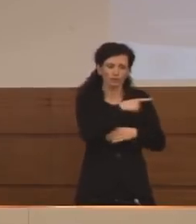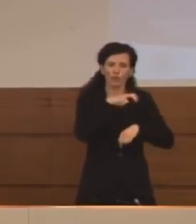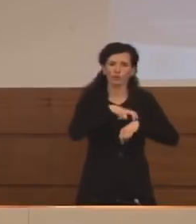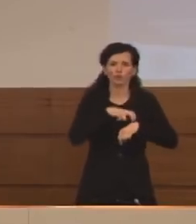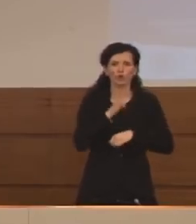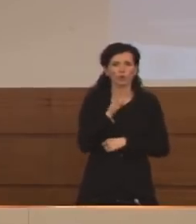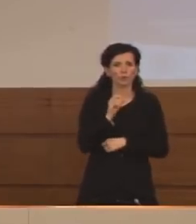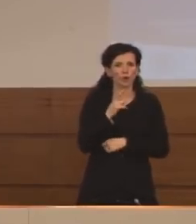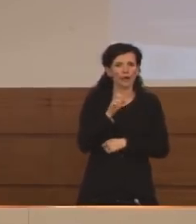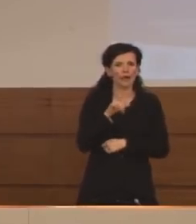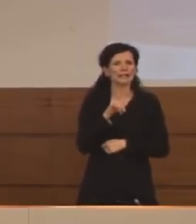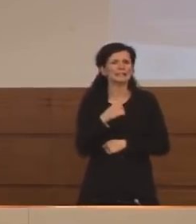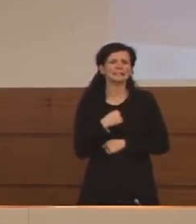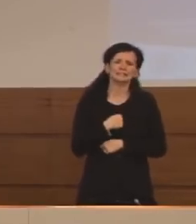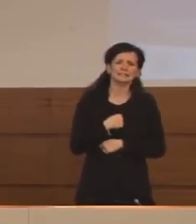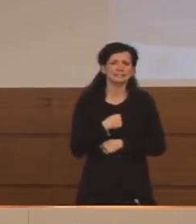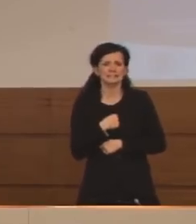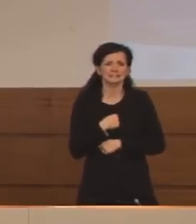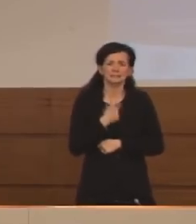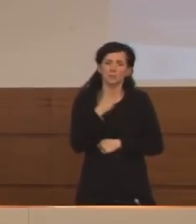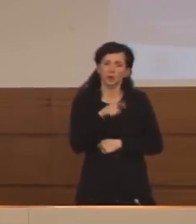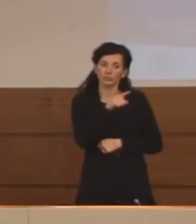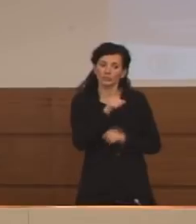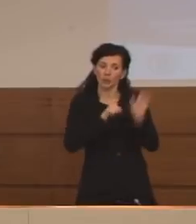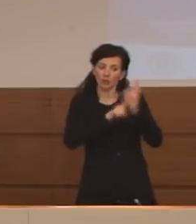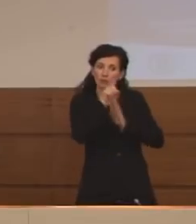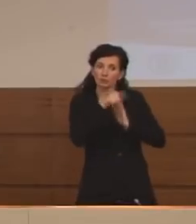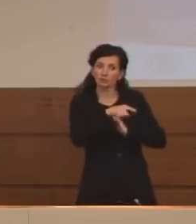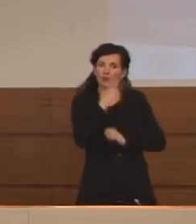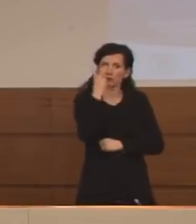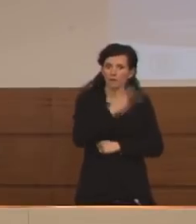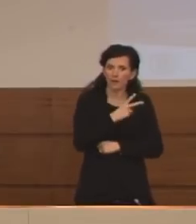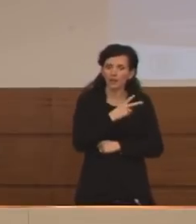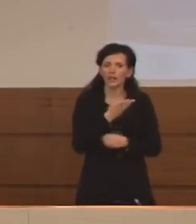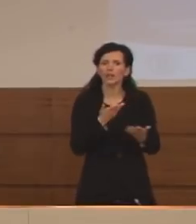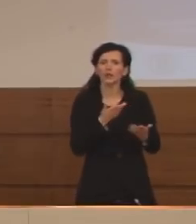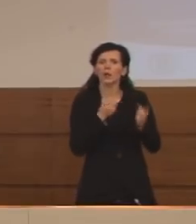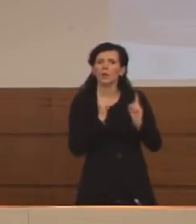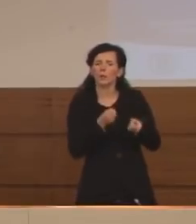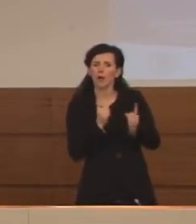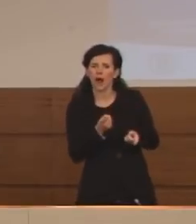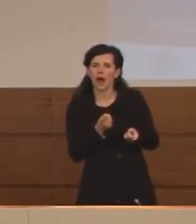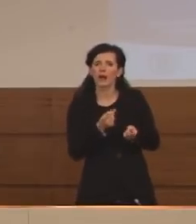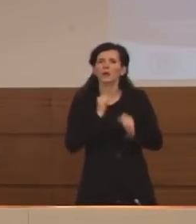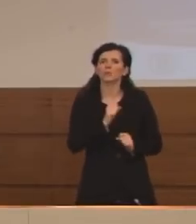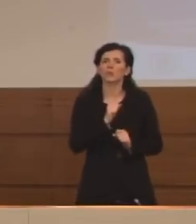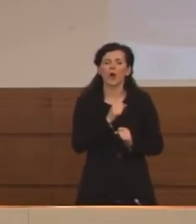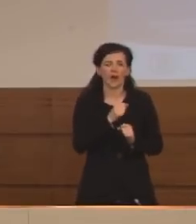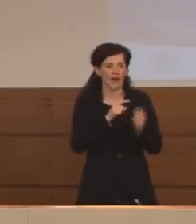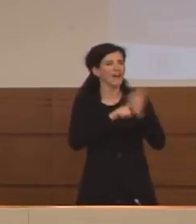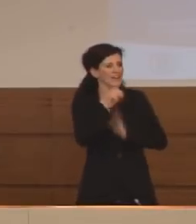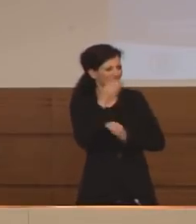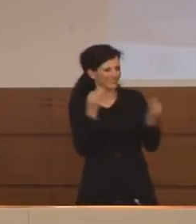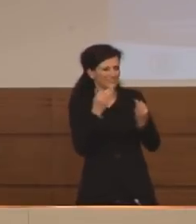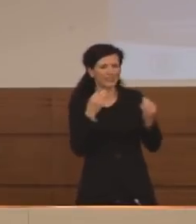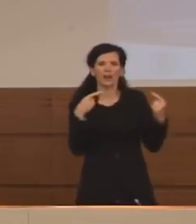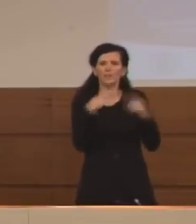è un vero risultato o è un falso positivo? Perché la caratteristiche dei test non sono ancora così studiate